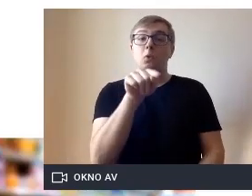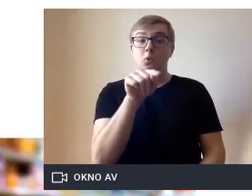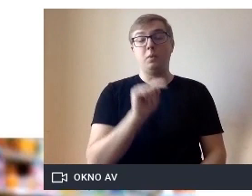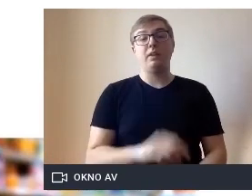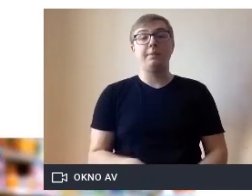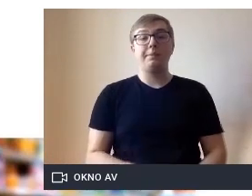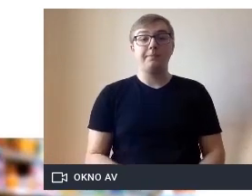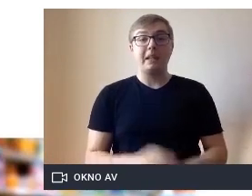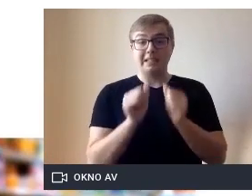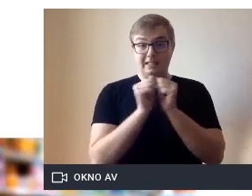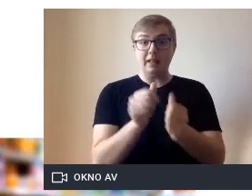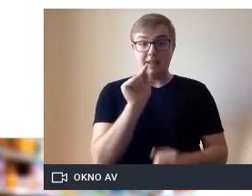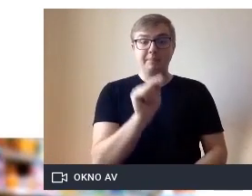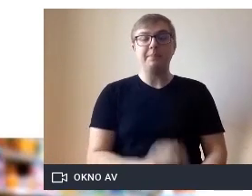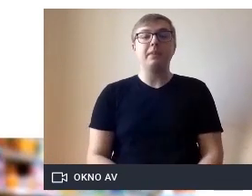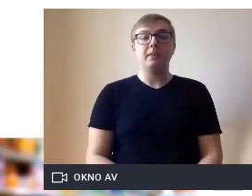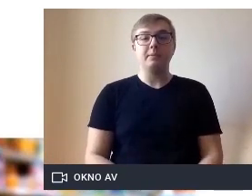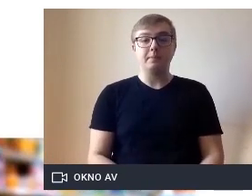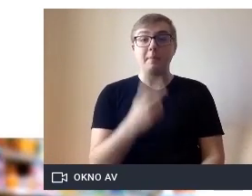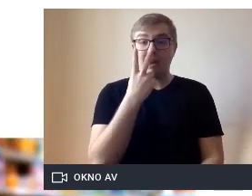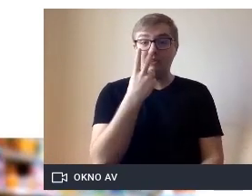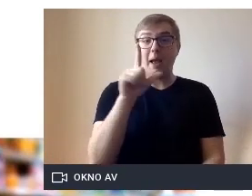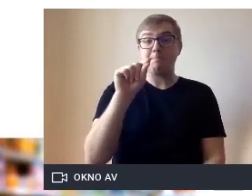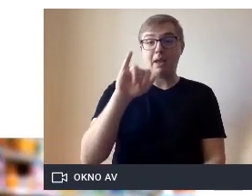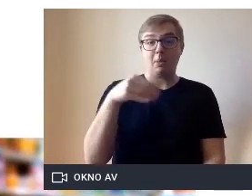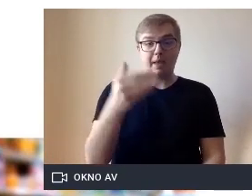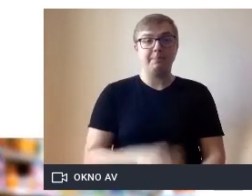Tu mamy takie zdanie. W PJM: